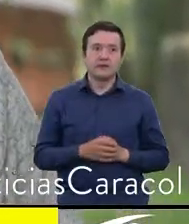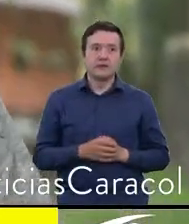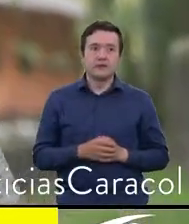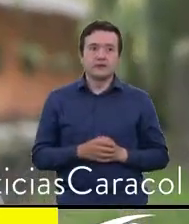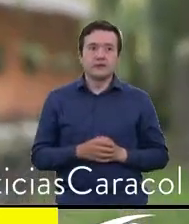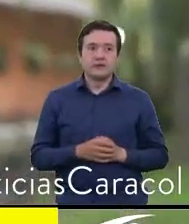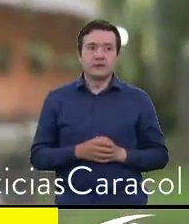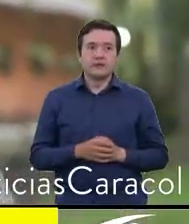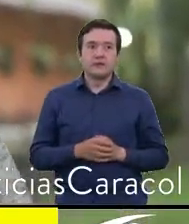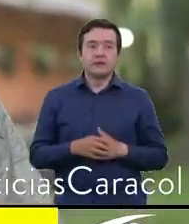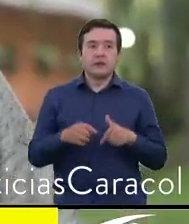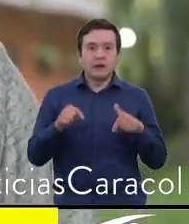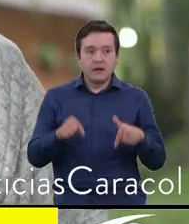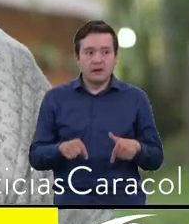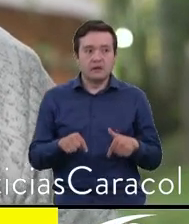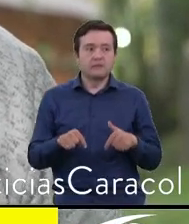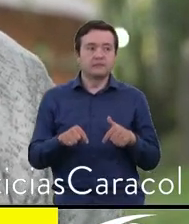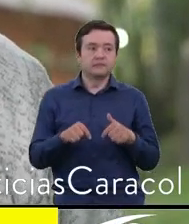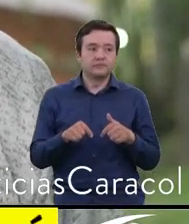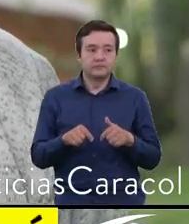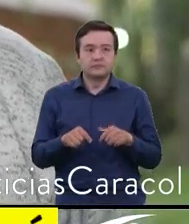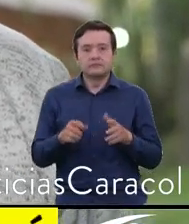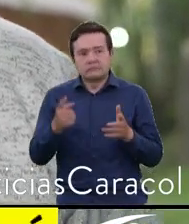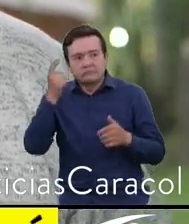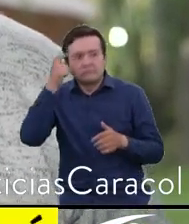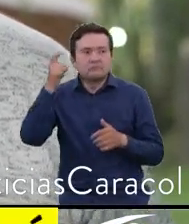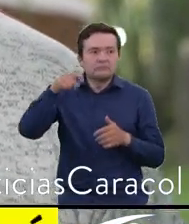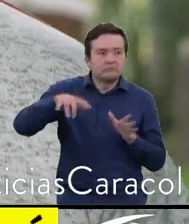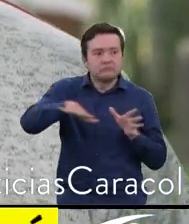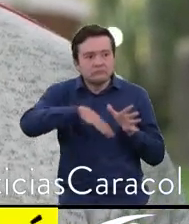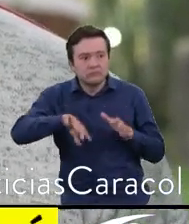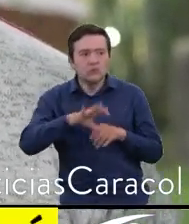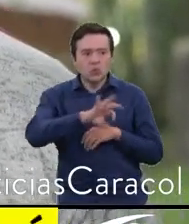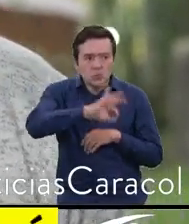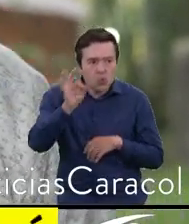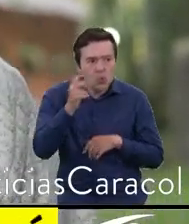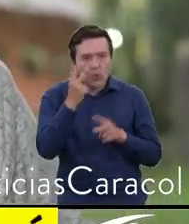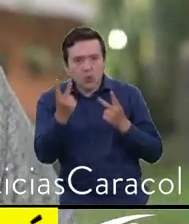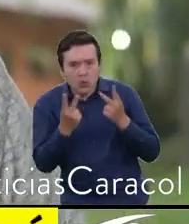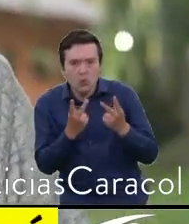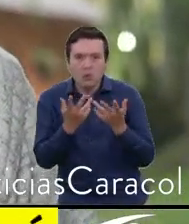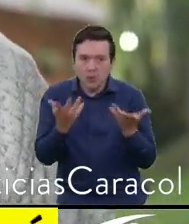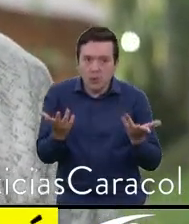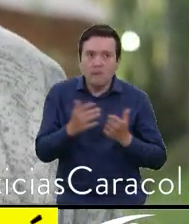)) empezar a aprender, hacer estas cosas, porque incluso lo